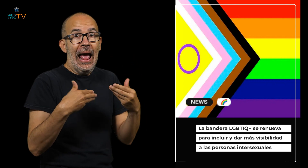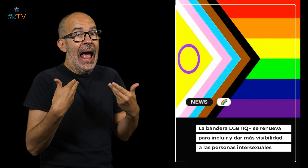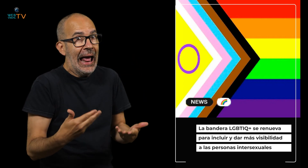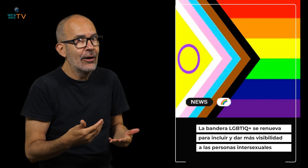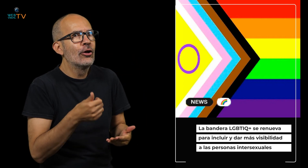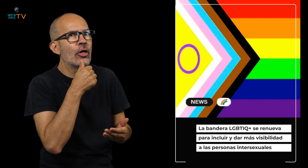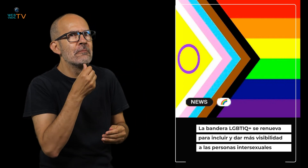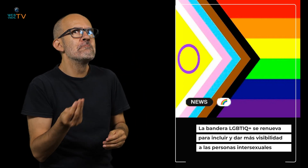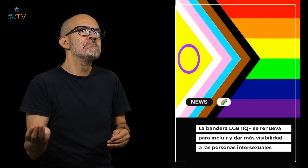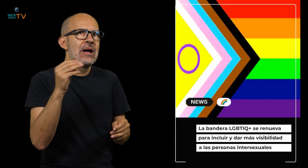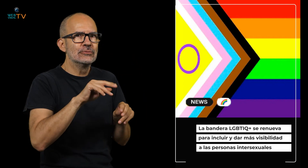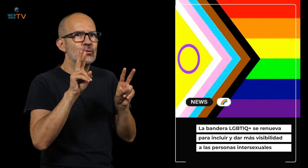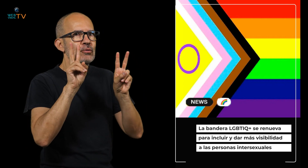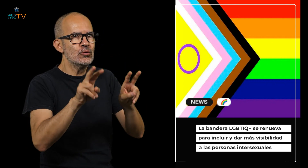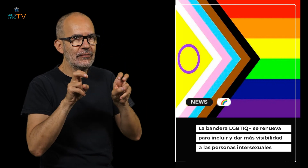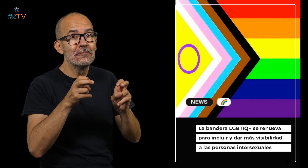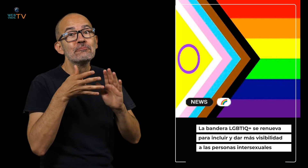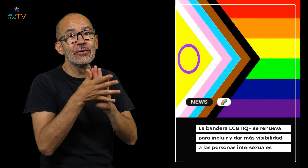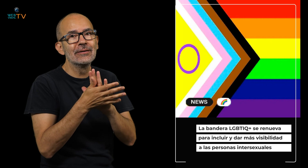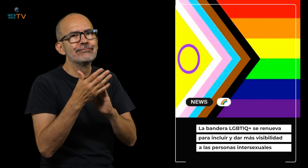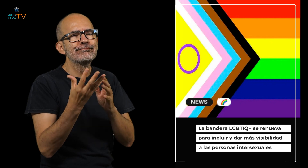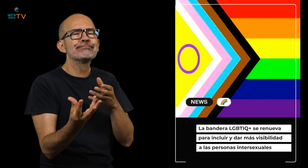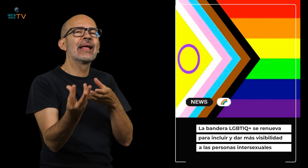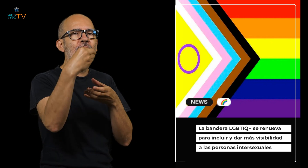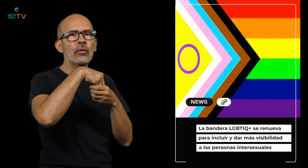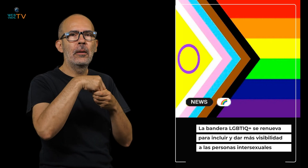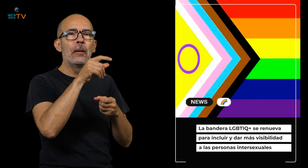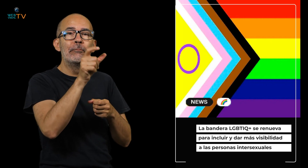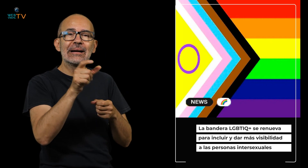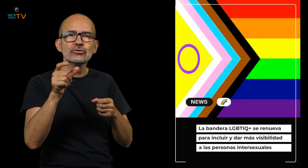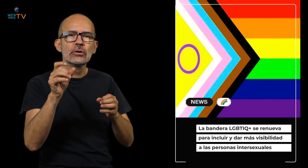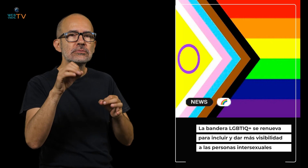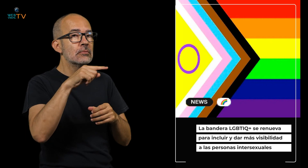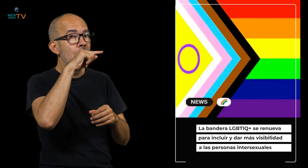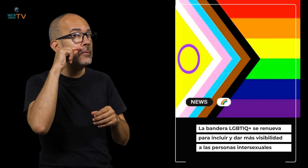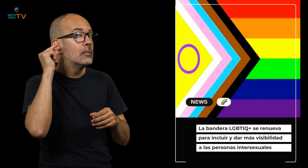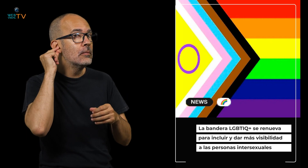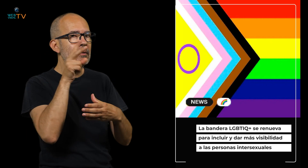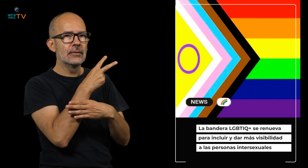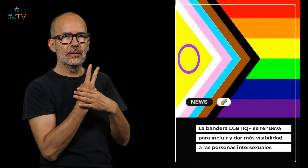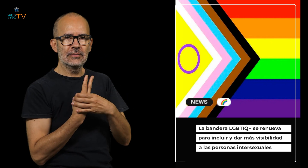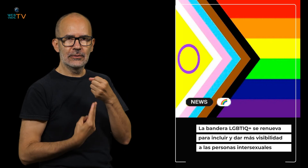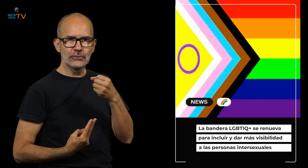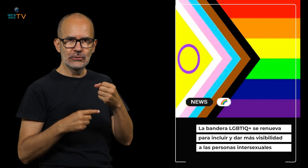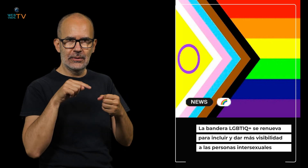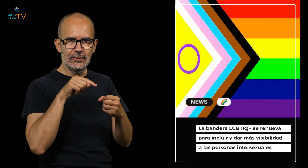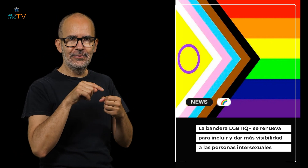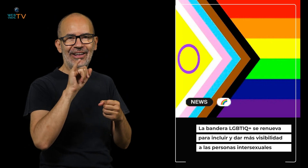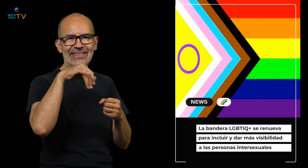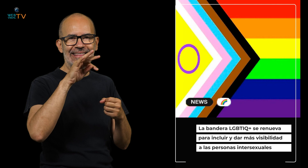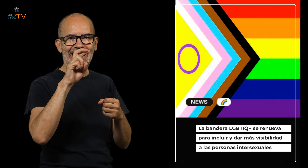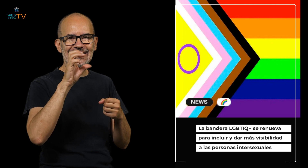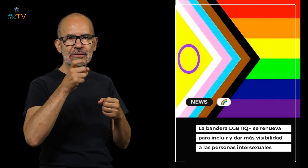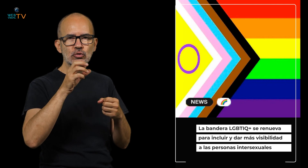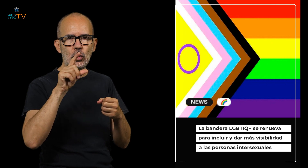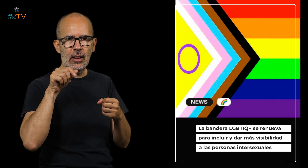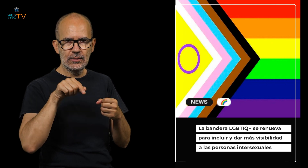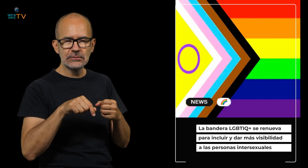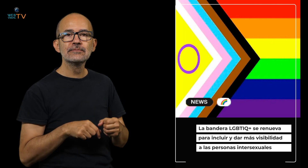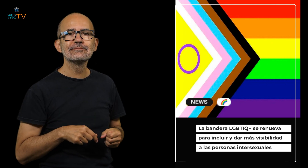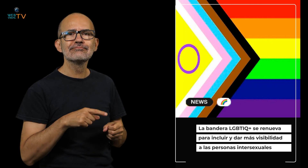se han ido incluyendo aún más colores para incluir también a las personas intersexuales.